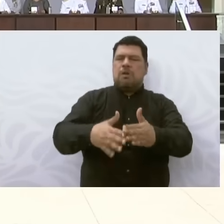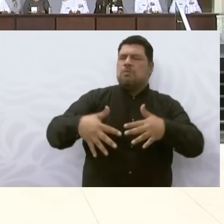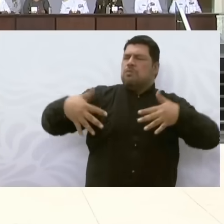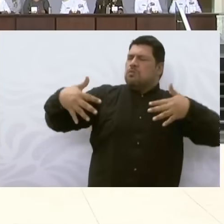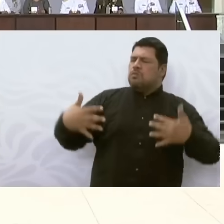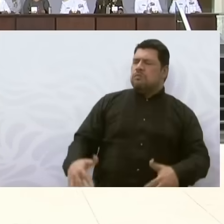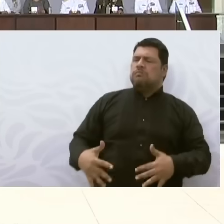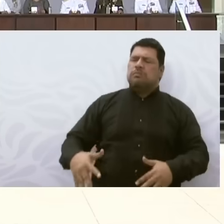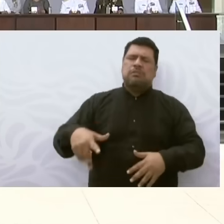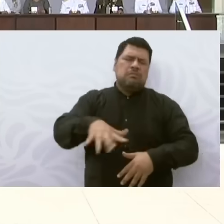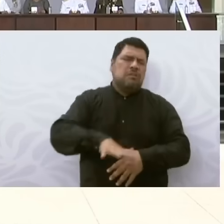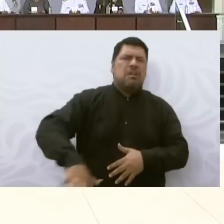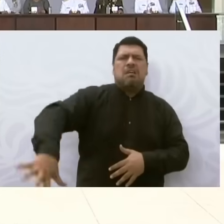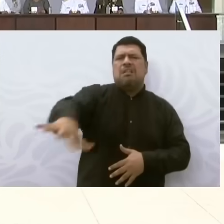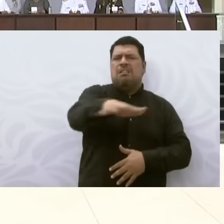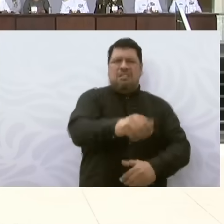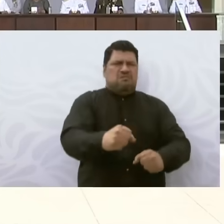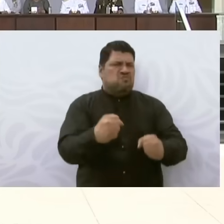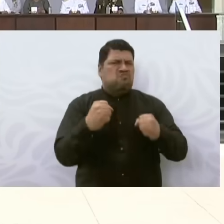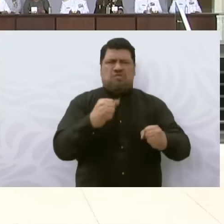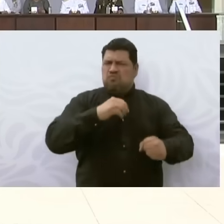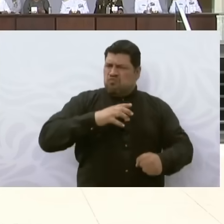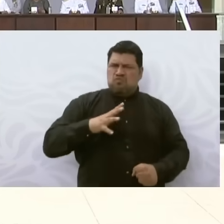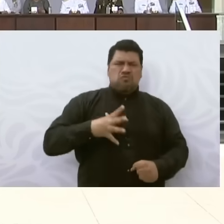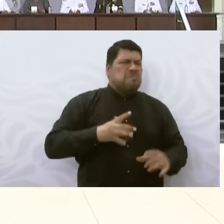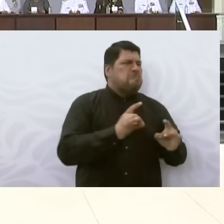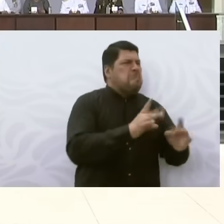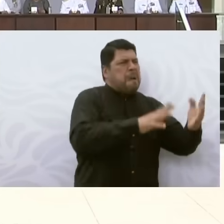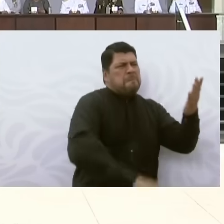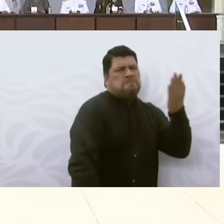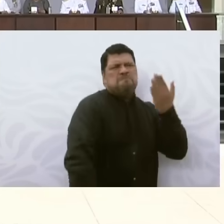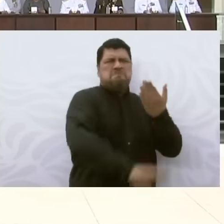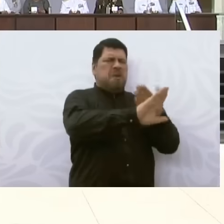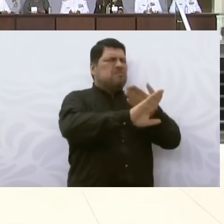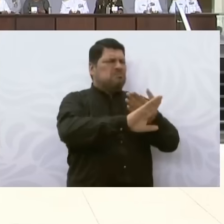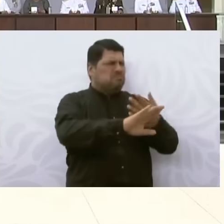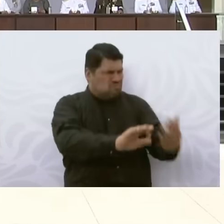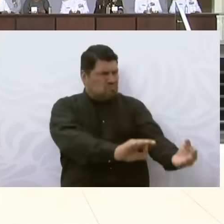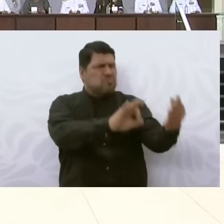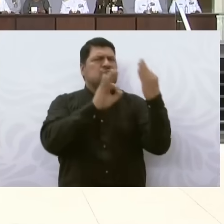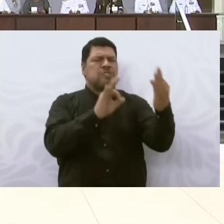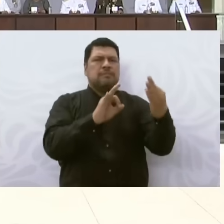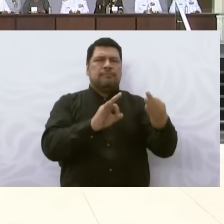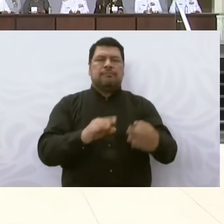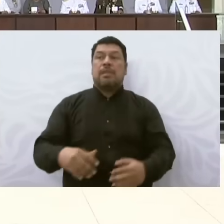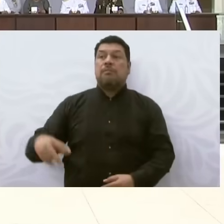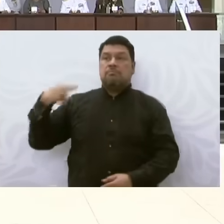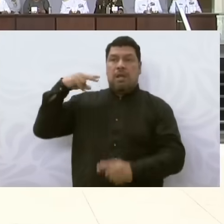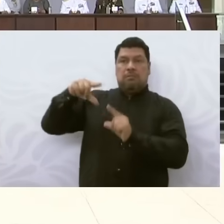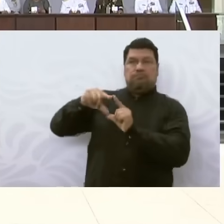mexicano ante la frenta y la adversidad las familias veracruzanas y los cadetes de la